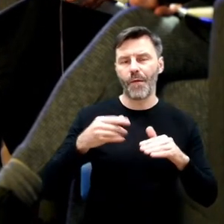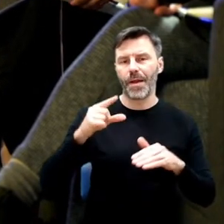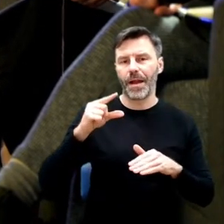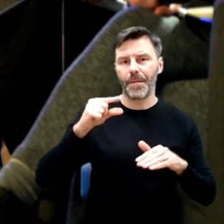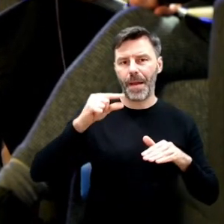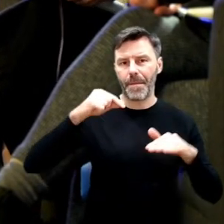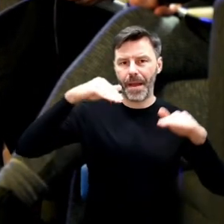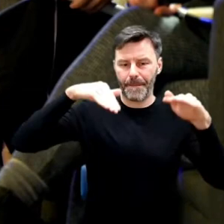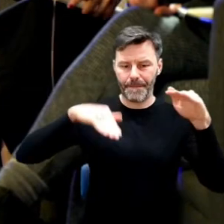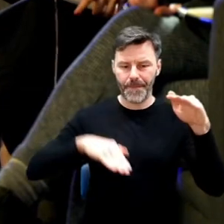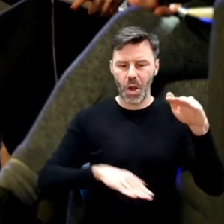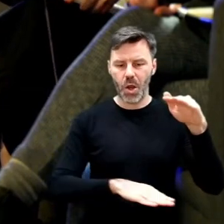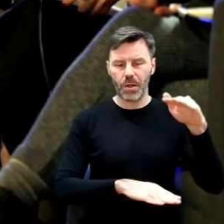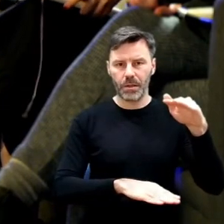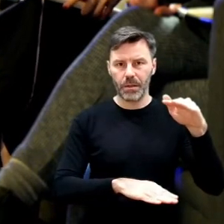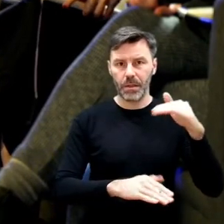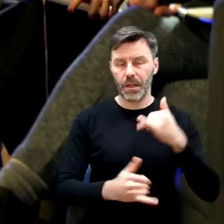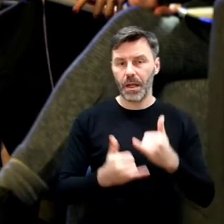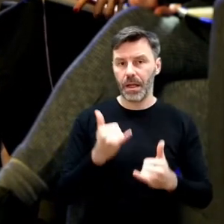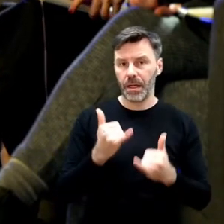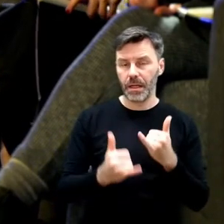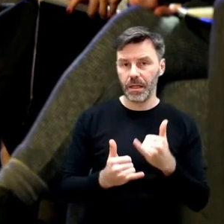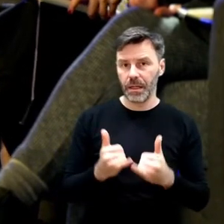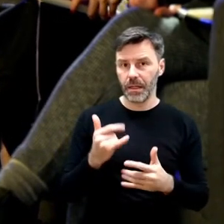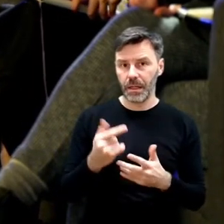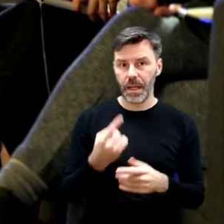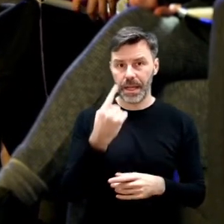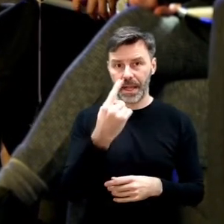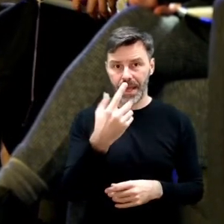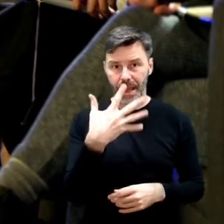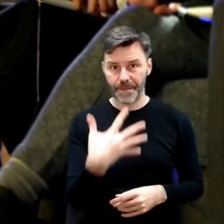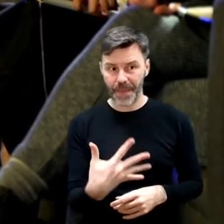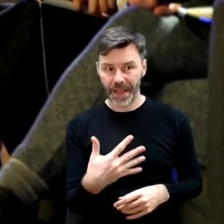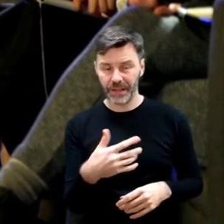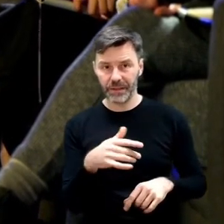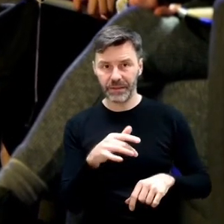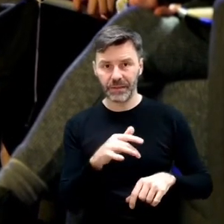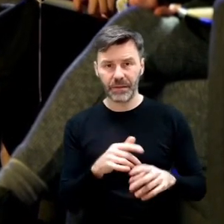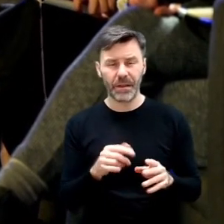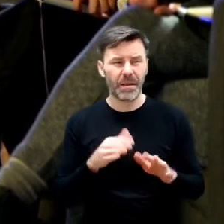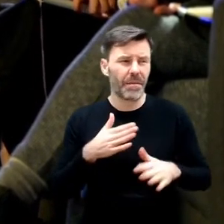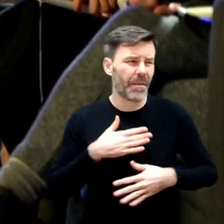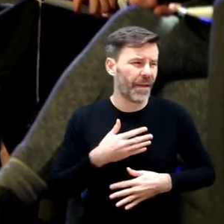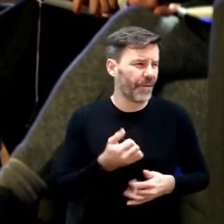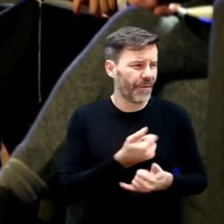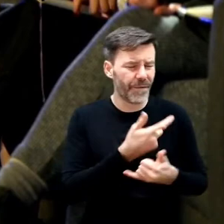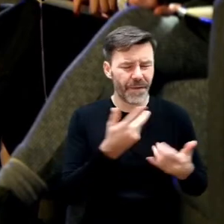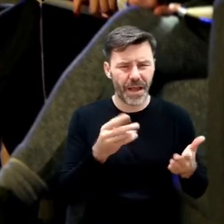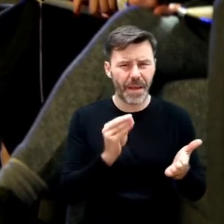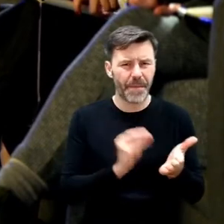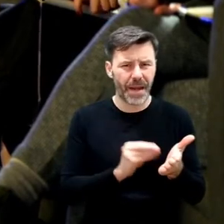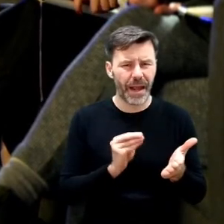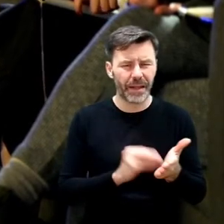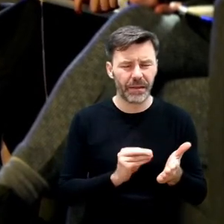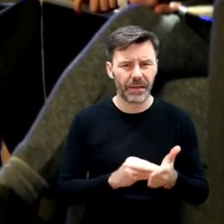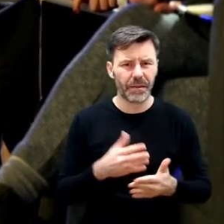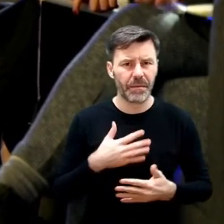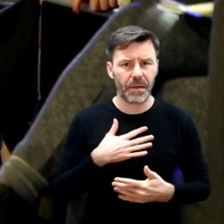parkingowe były na przykład ze współczynnikiem 1.5, i pewnie bym Państwu mnóstwo takiej praktyki chciał opowiedzieć, pewnie nie zdążę, bo tutaj